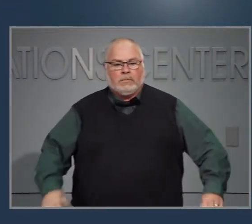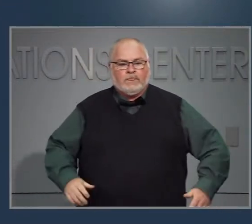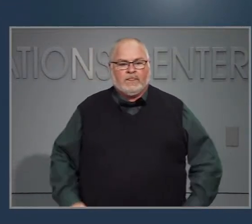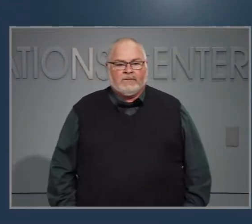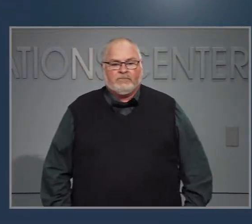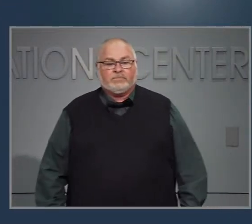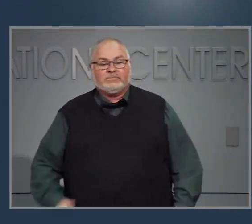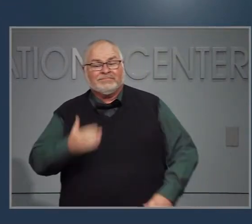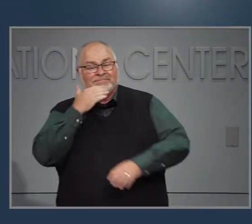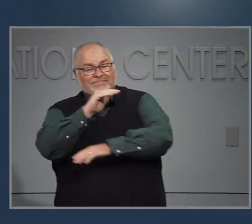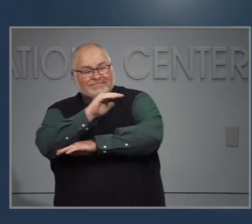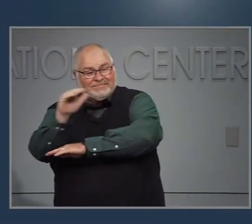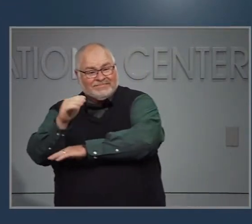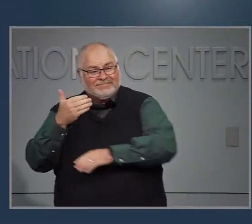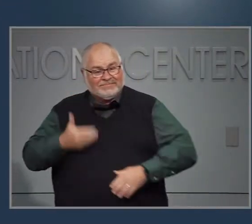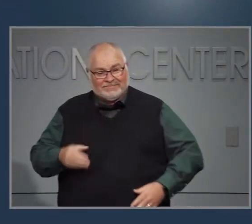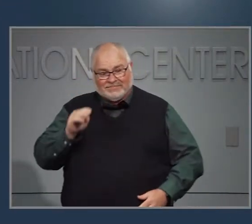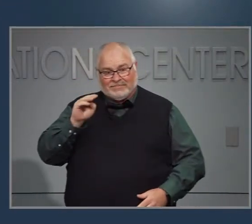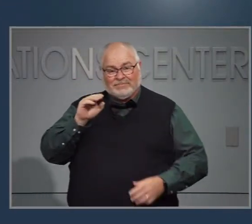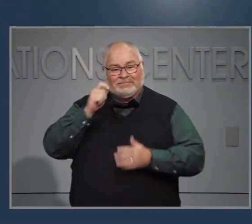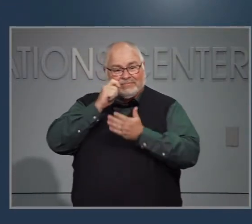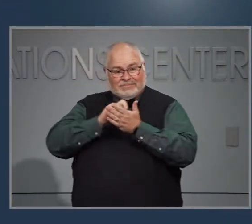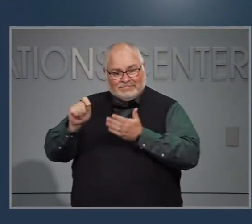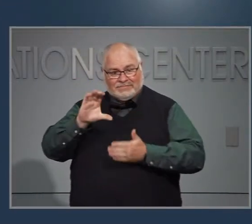Hola, muy buenas tardes o Hemendik haven secretario del Departamento de Salud y